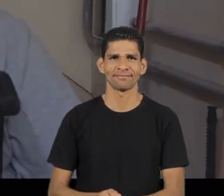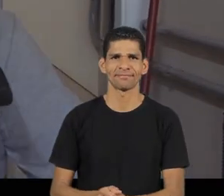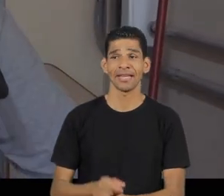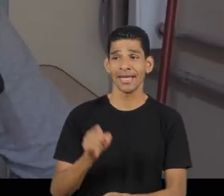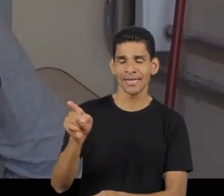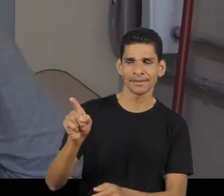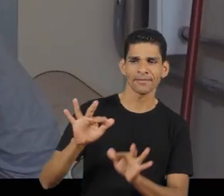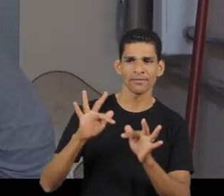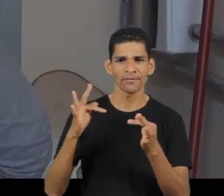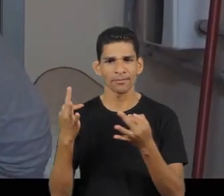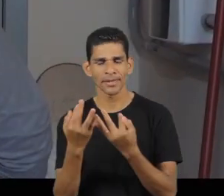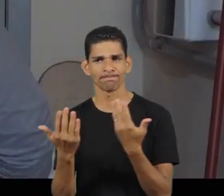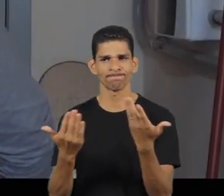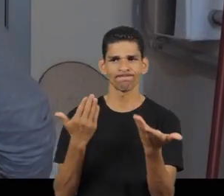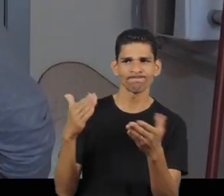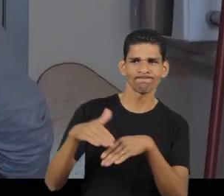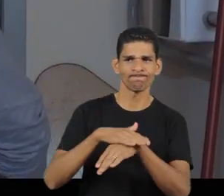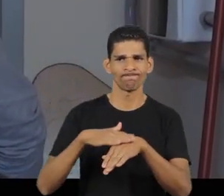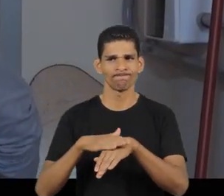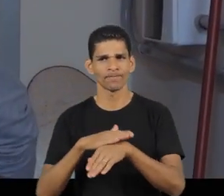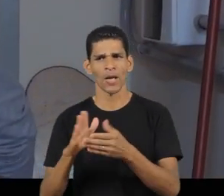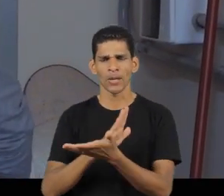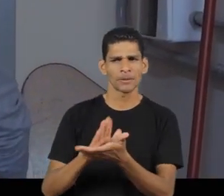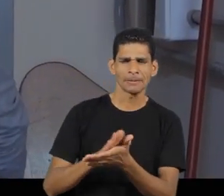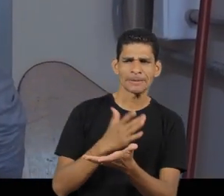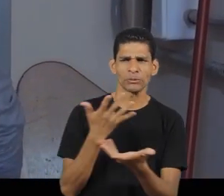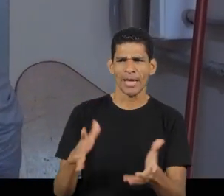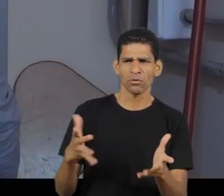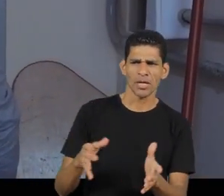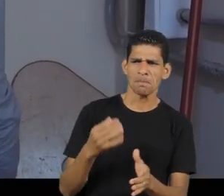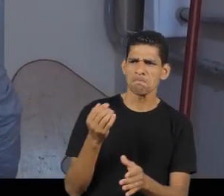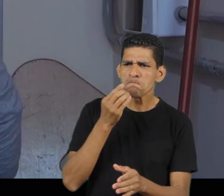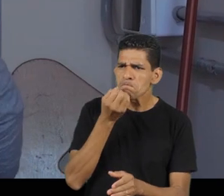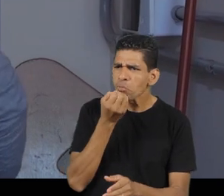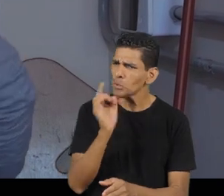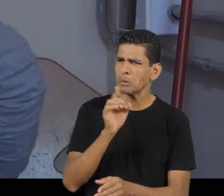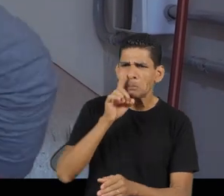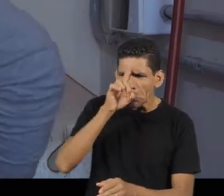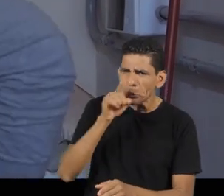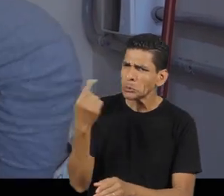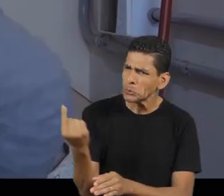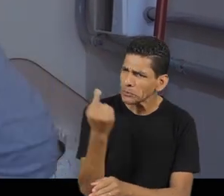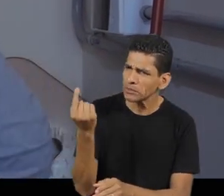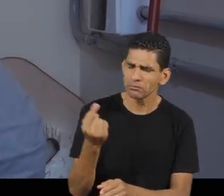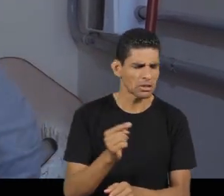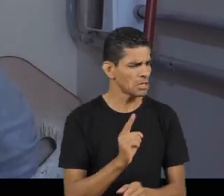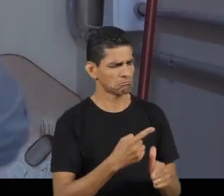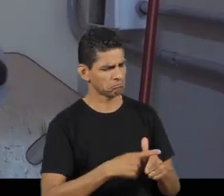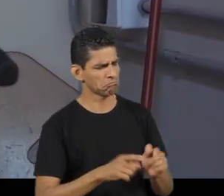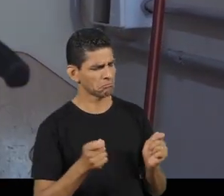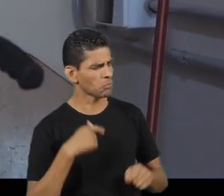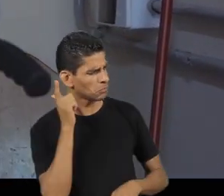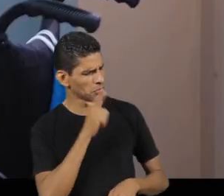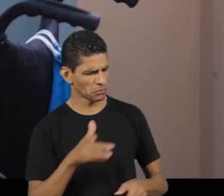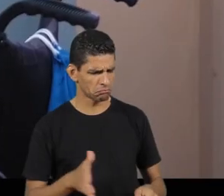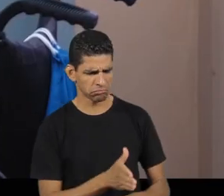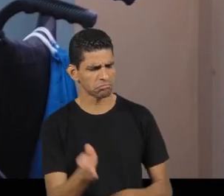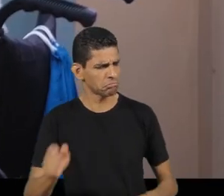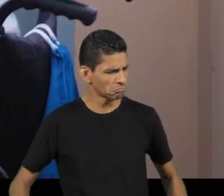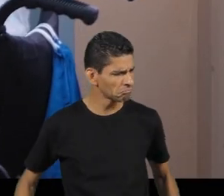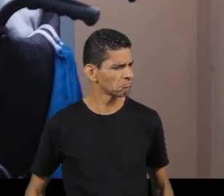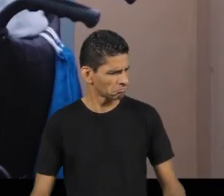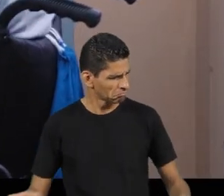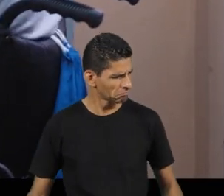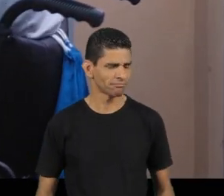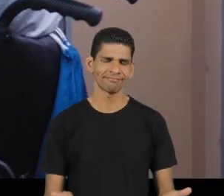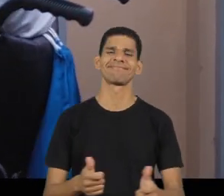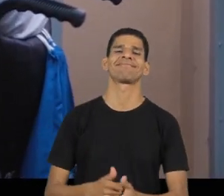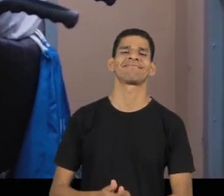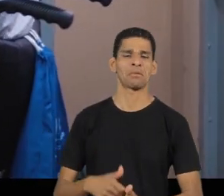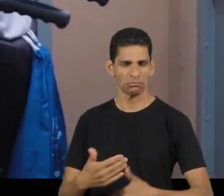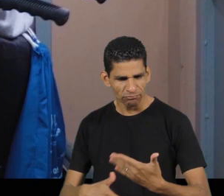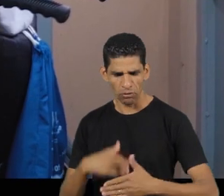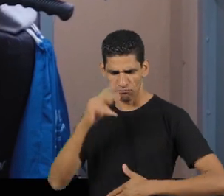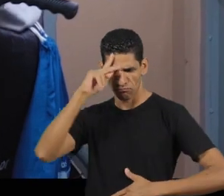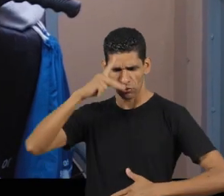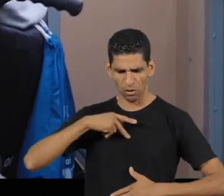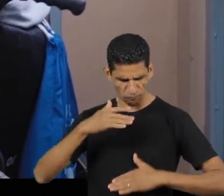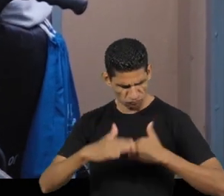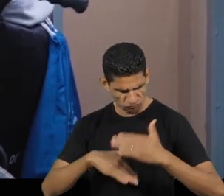forma teve um pouco de resistência na família também, mas com isso